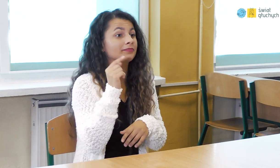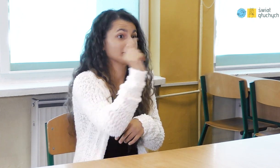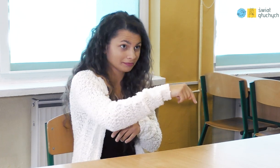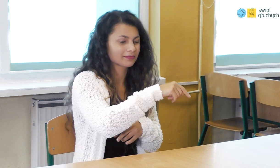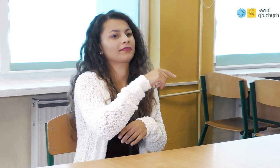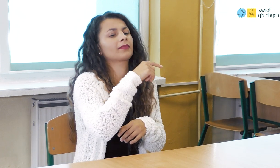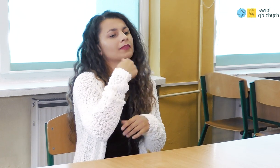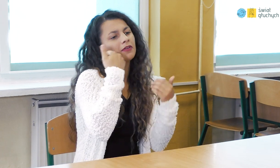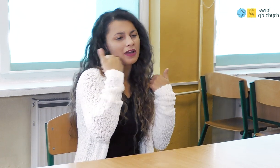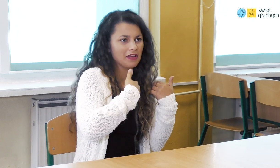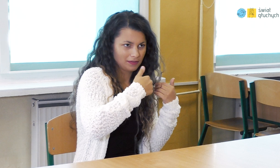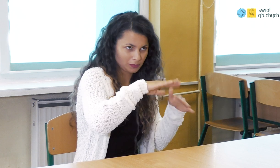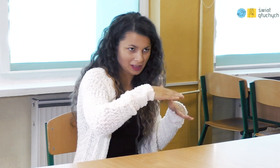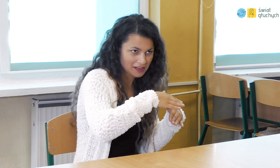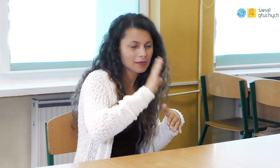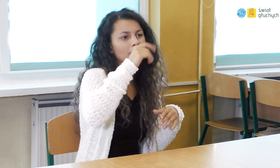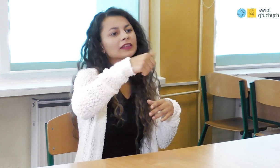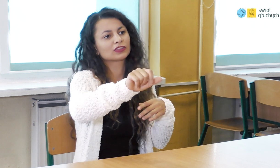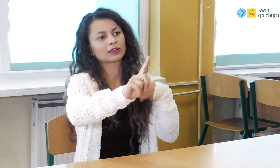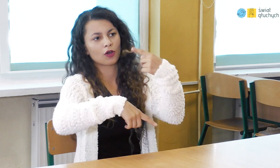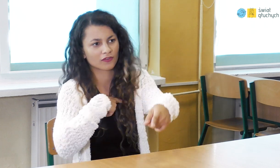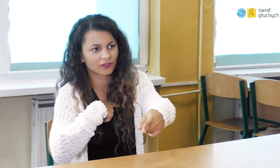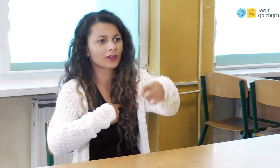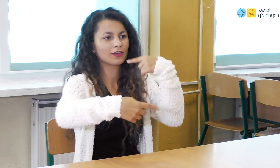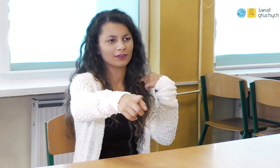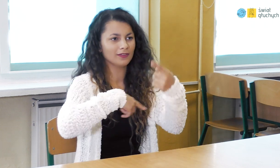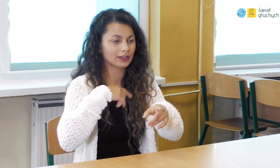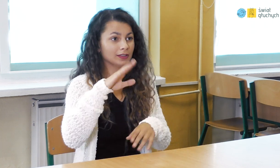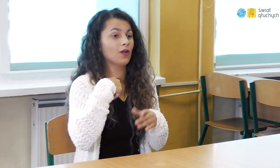W jednym tygodniu mieliśmy basen, w drugim hale.